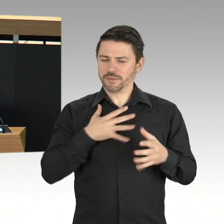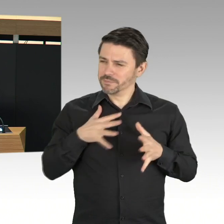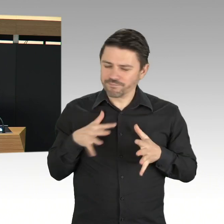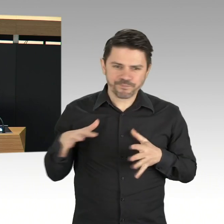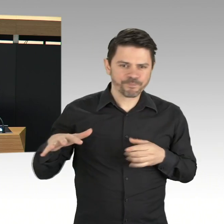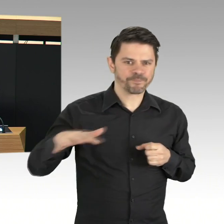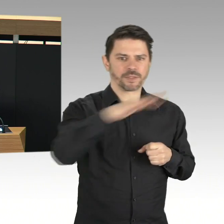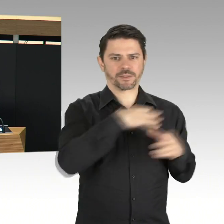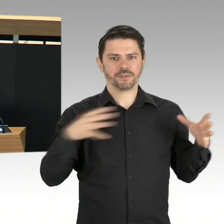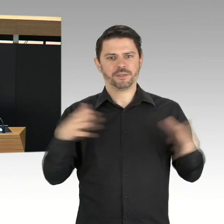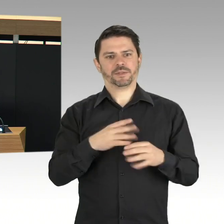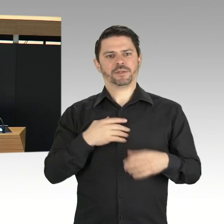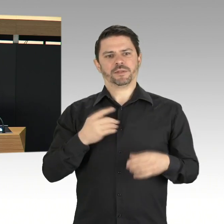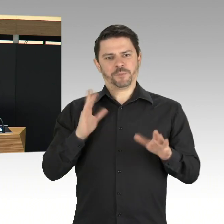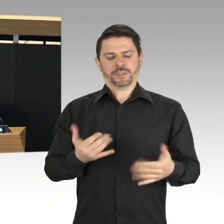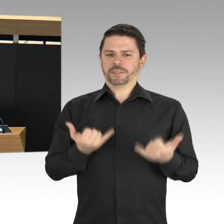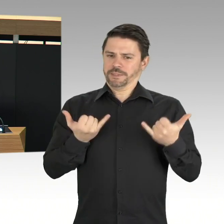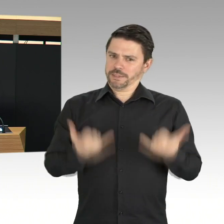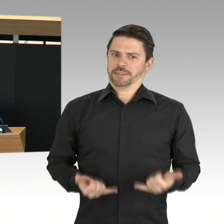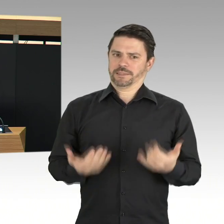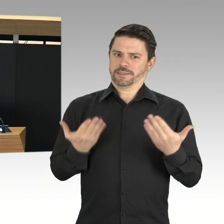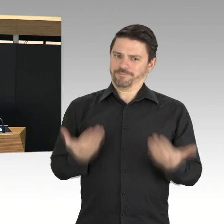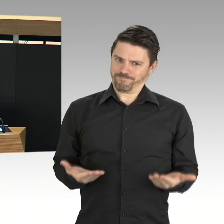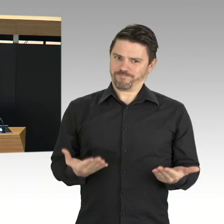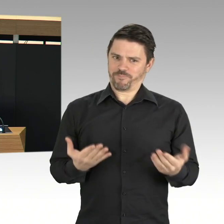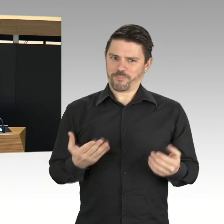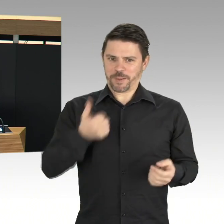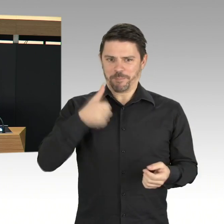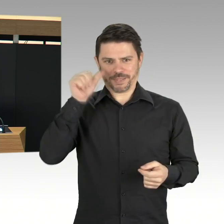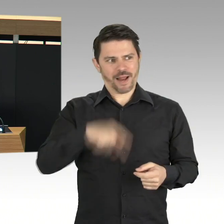Genauer, wie organisieren wir eine vielfältige Gesellschaft auf engem Raum,